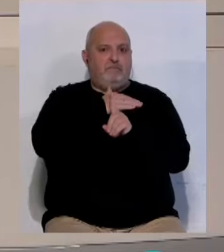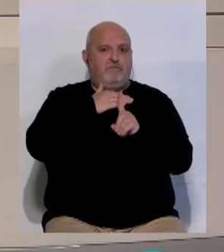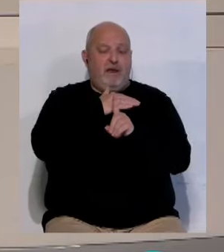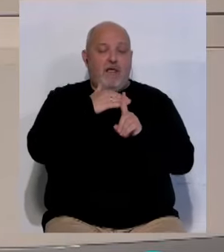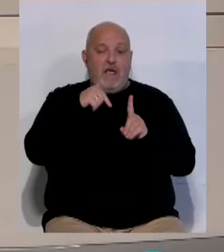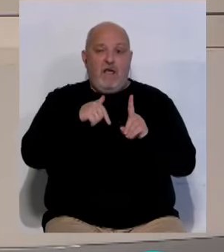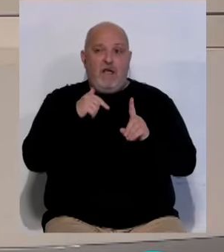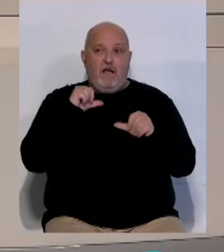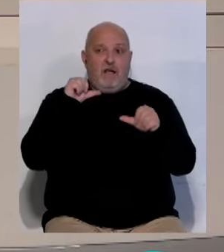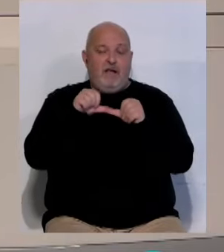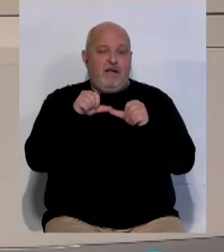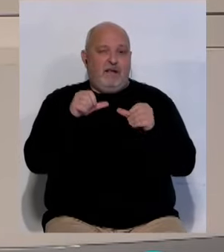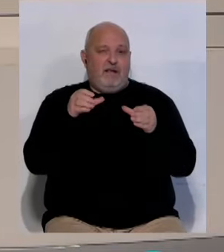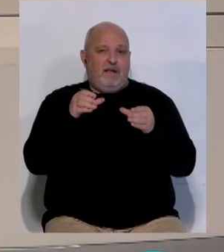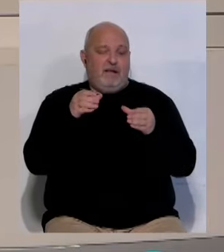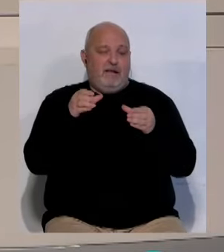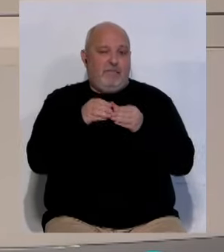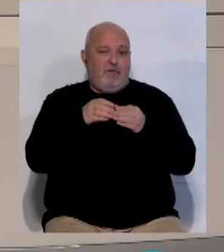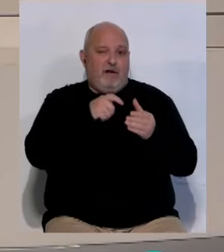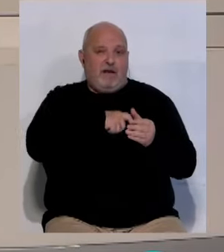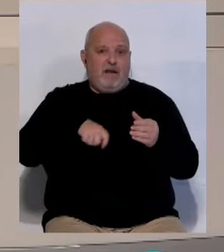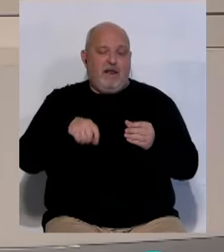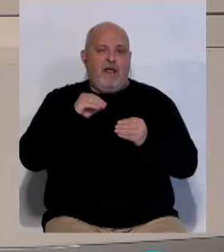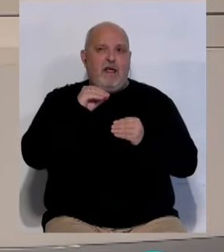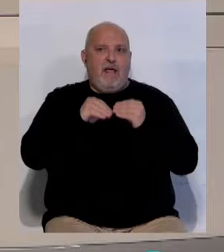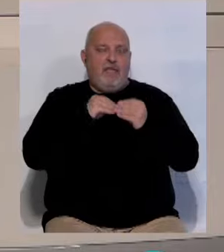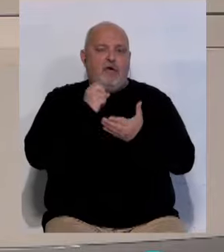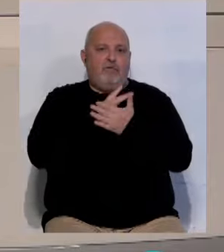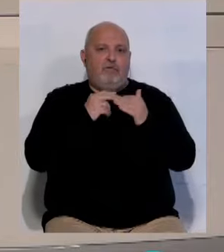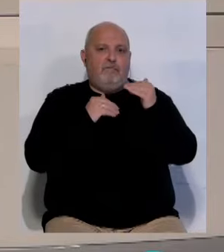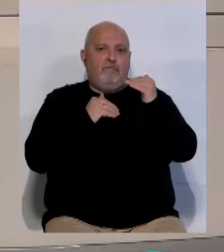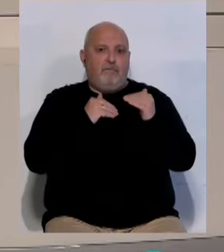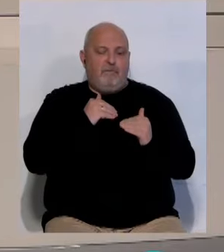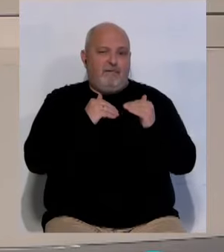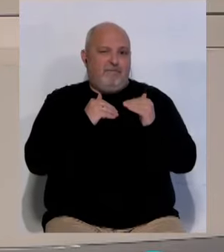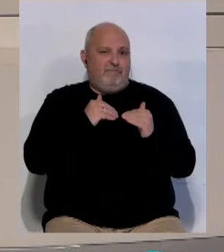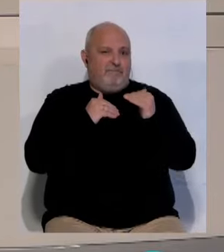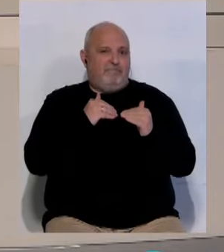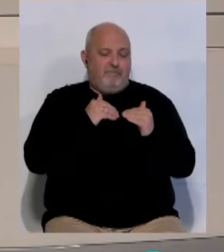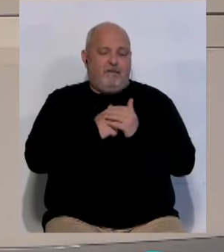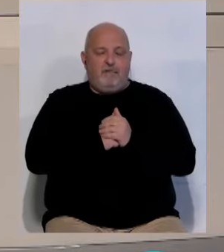la dinámica que lleva el equipo de de Francisco le puede acercar a los puestos de de descenso se